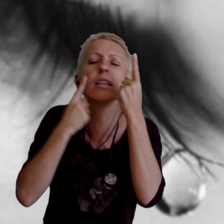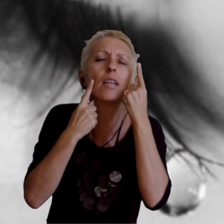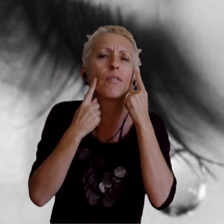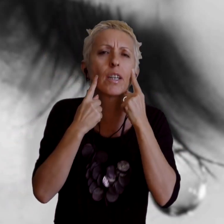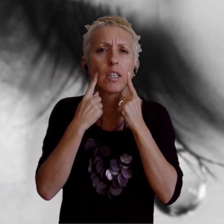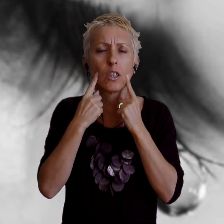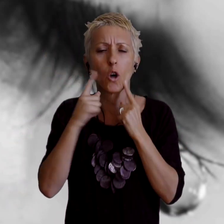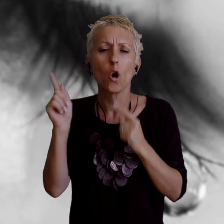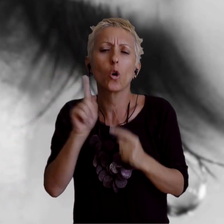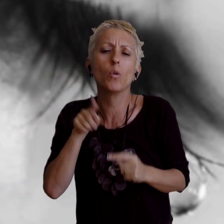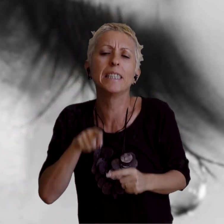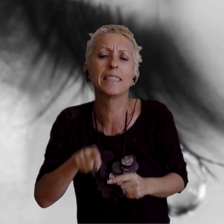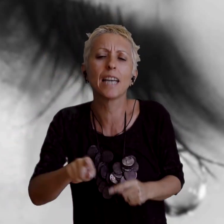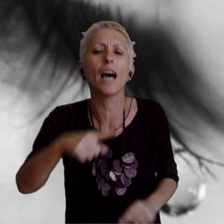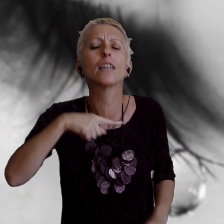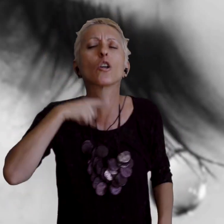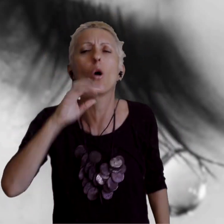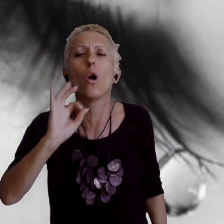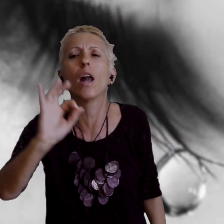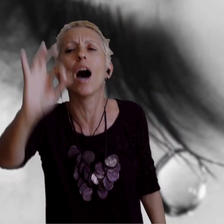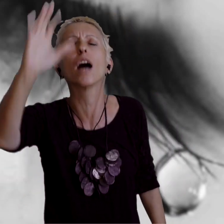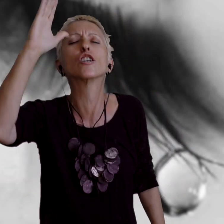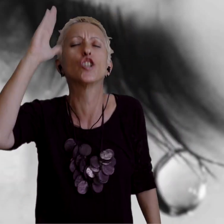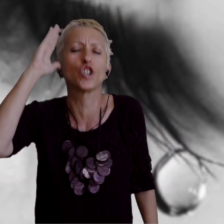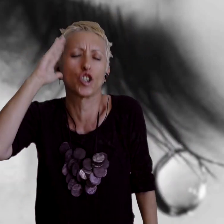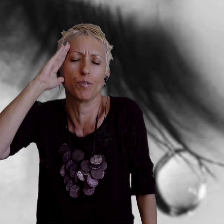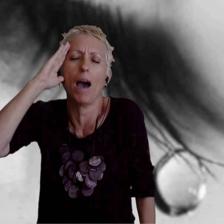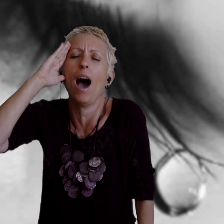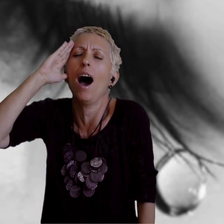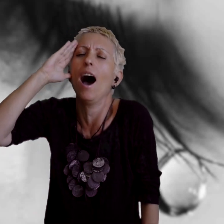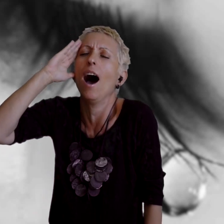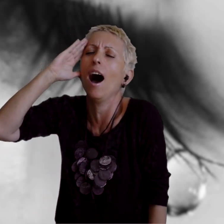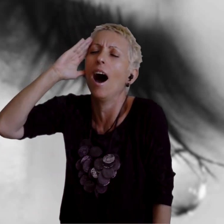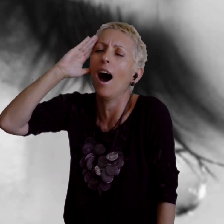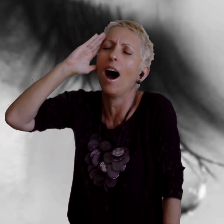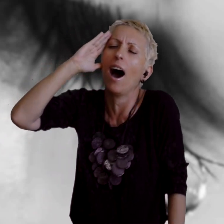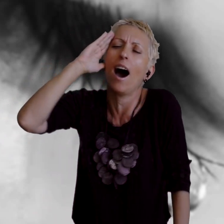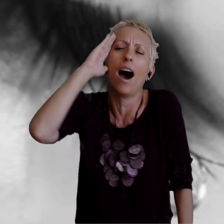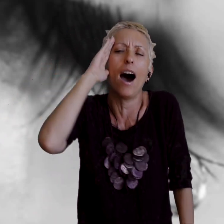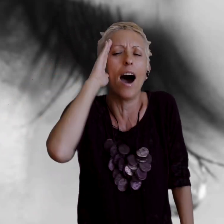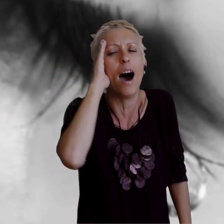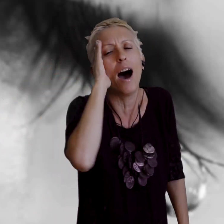אל תבכי, ומי זה את קולך ישמע